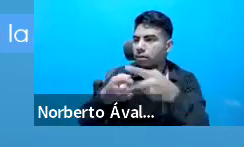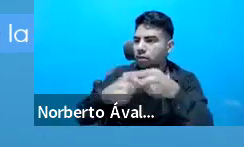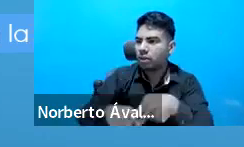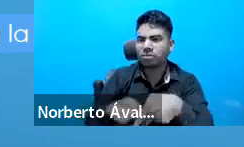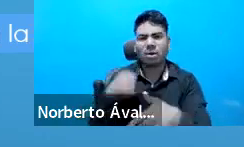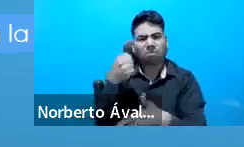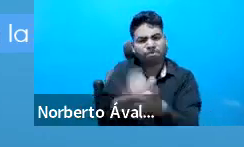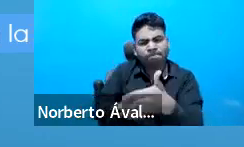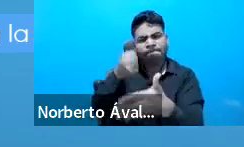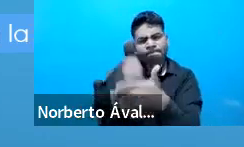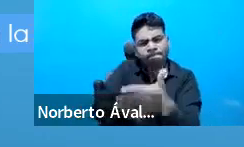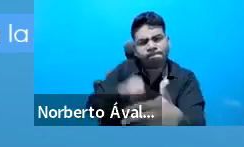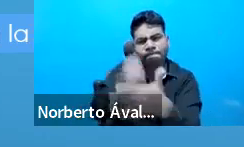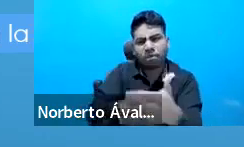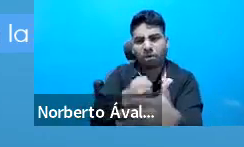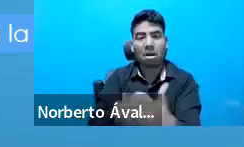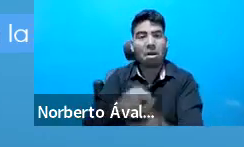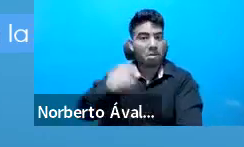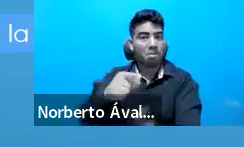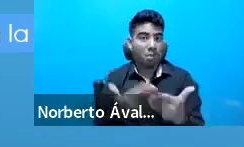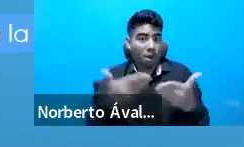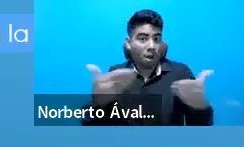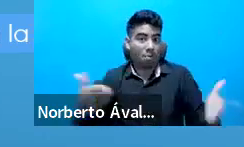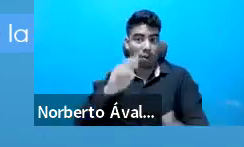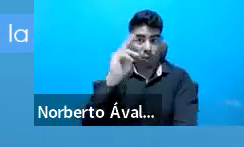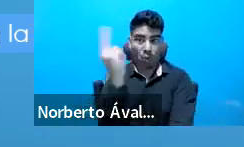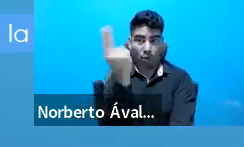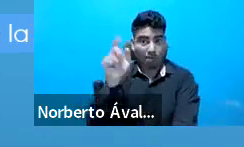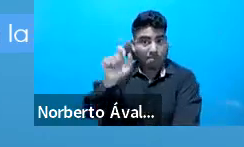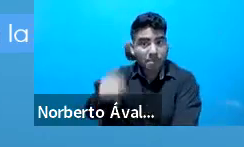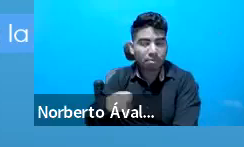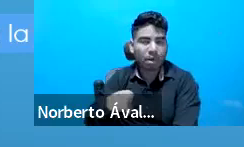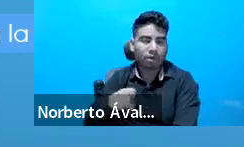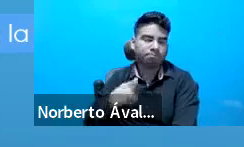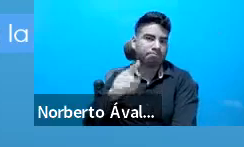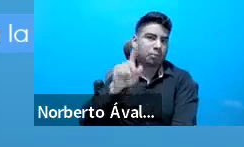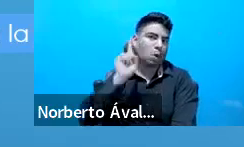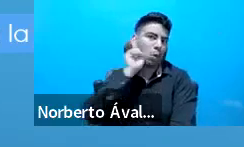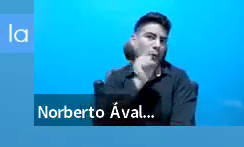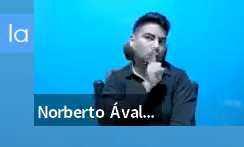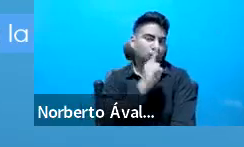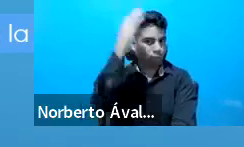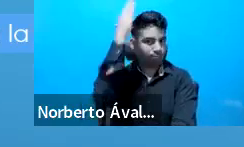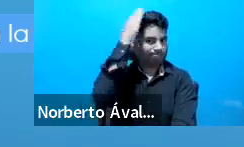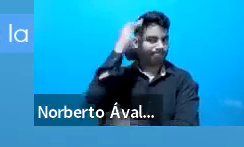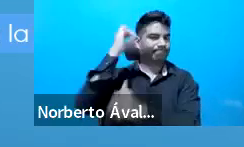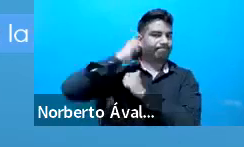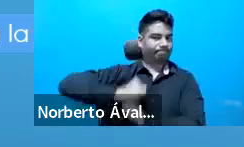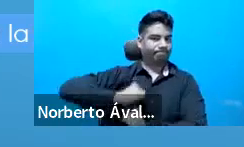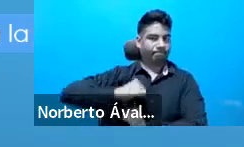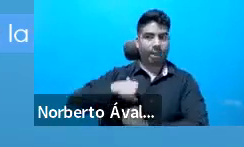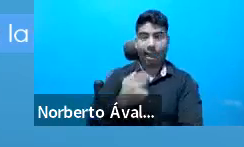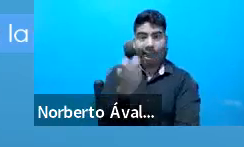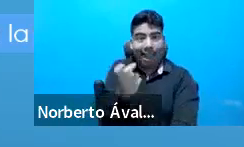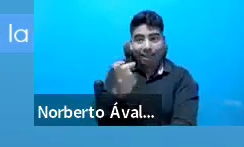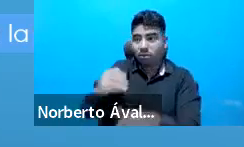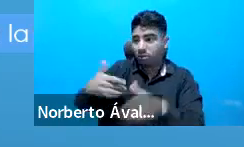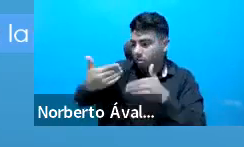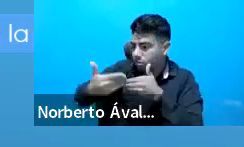en esta escuela fuera una escuela de sordos donde también ahora en donde también ahora es administrada por sort a a partir de ahí empieza a